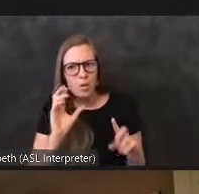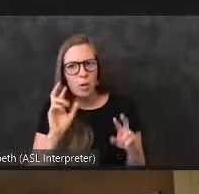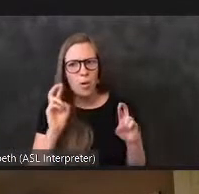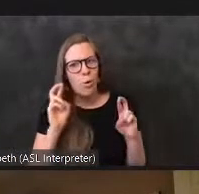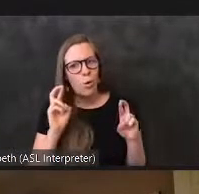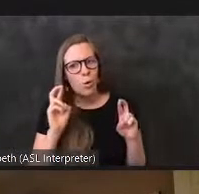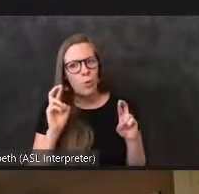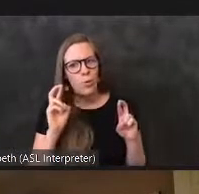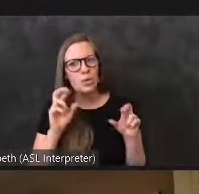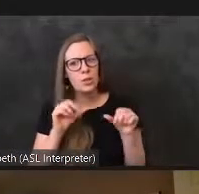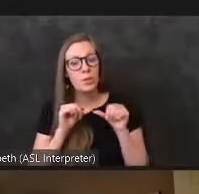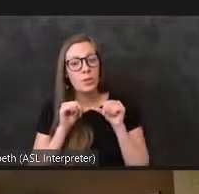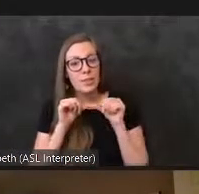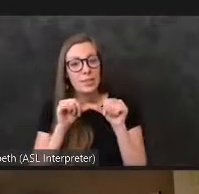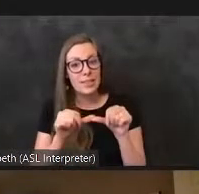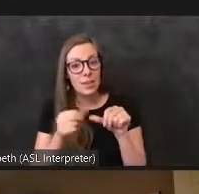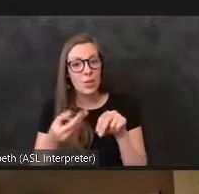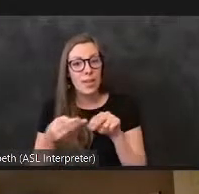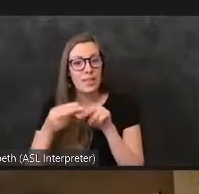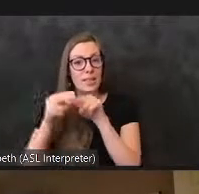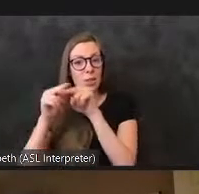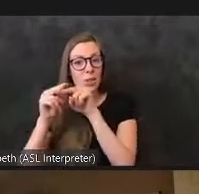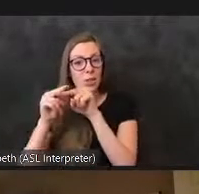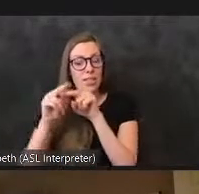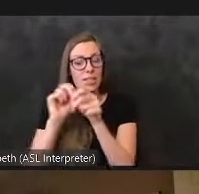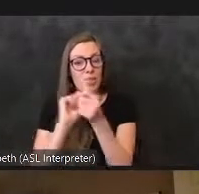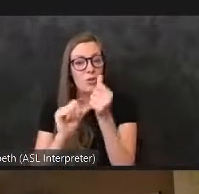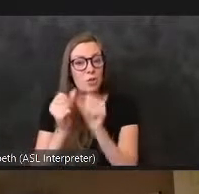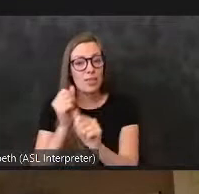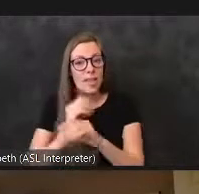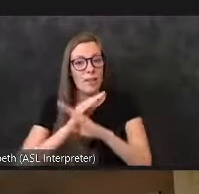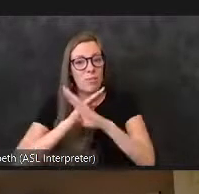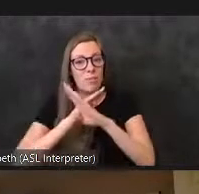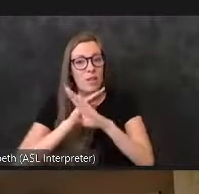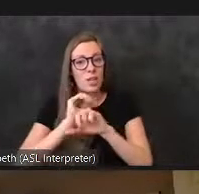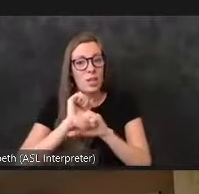Estamos viendo los pasos y puedo incrementar la prevención de los esfuerzos